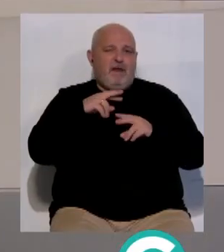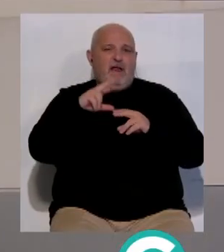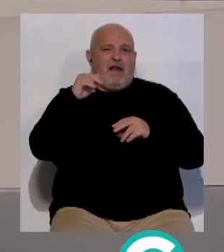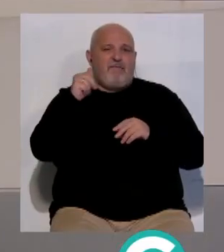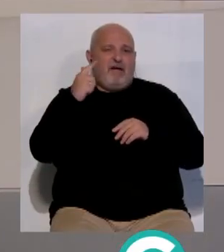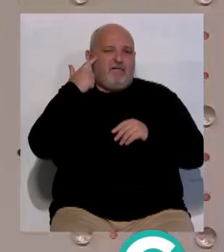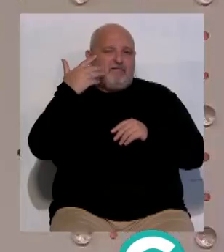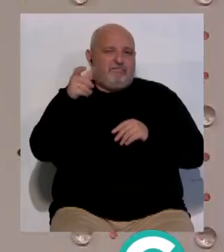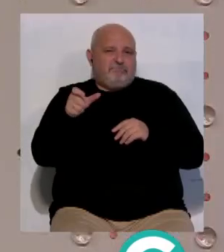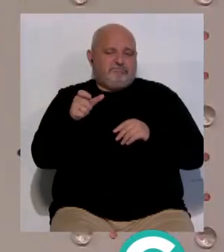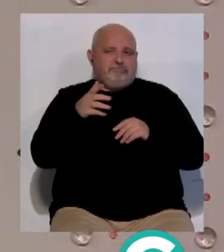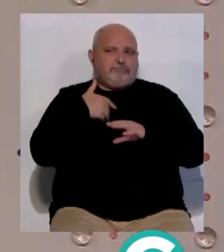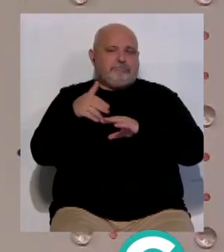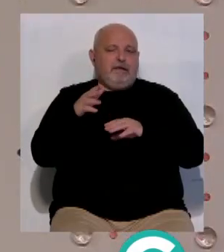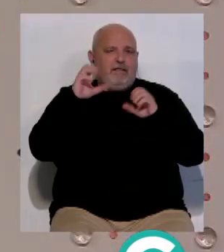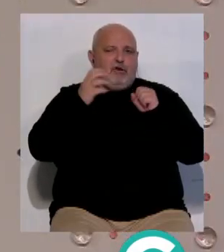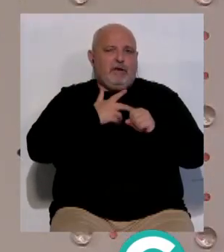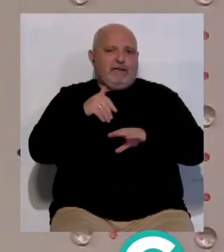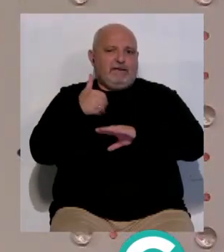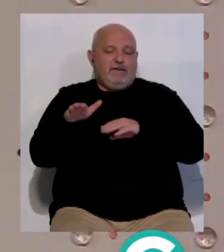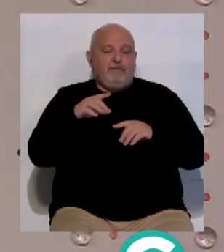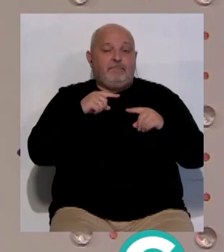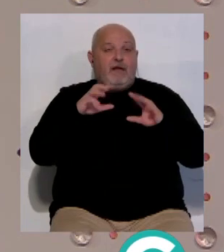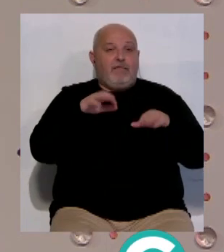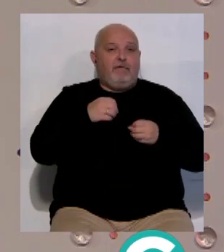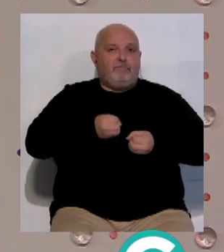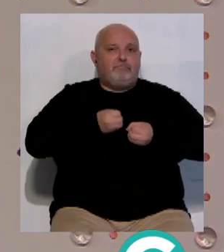pero yo creo que si hay alguien que habló bien fue Sergio González que puso los puntos sobre la